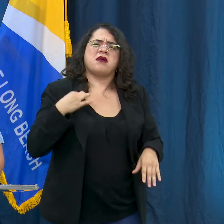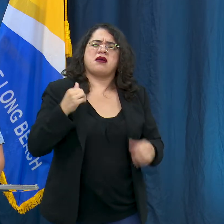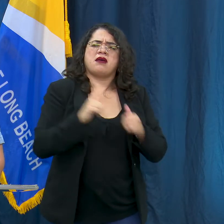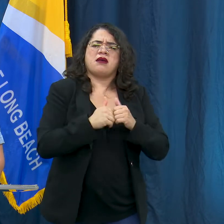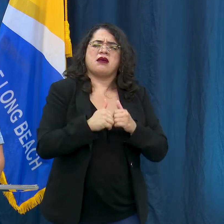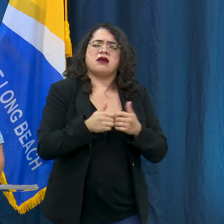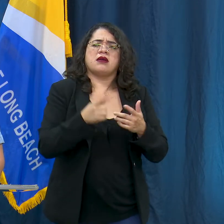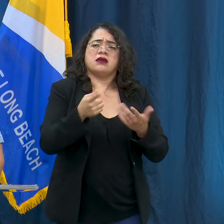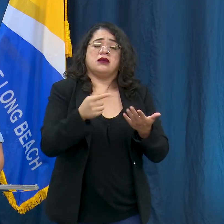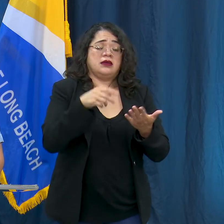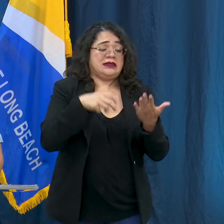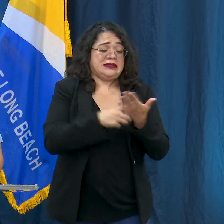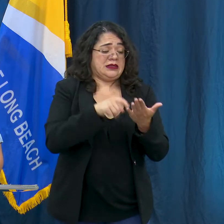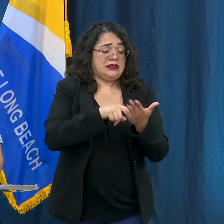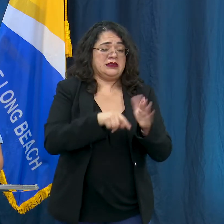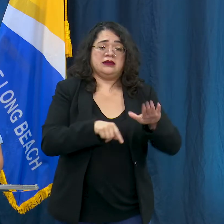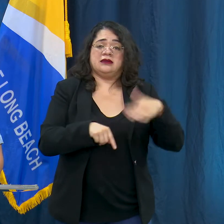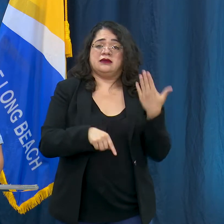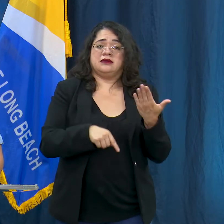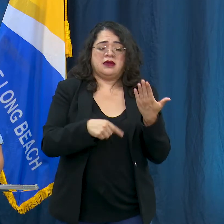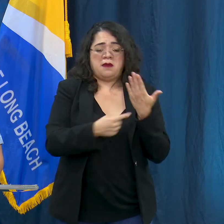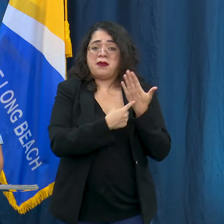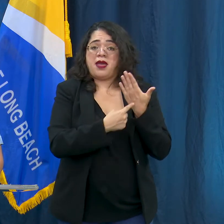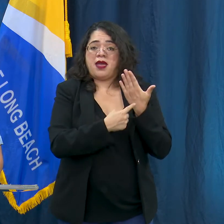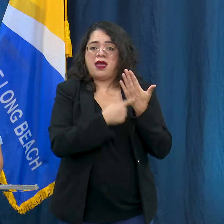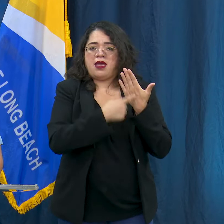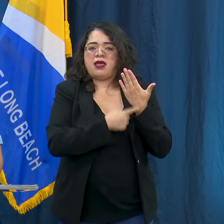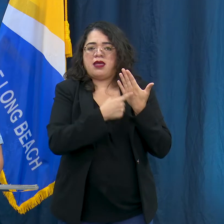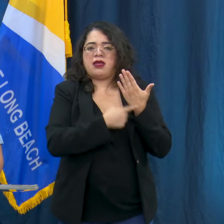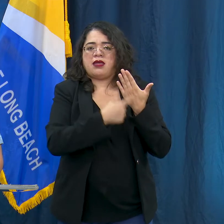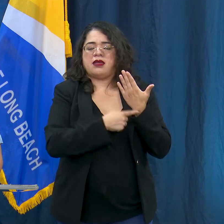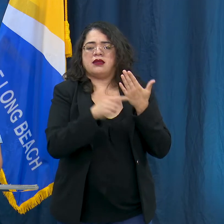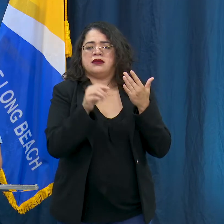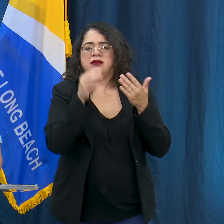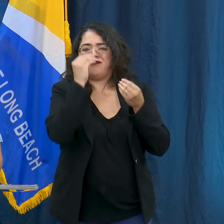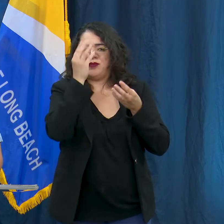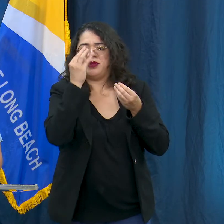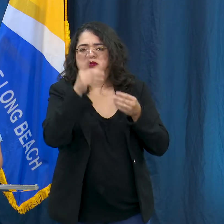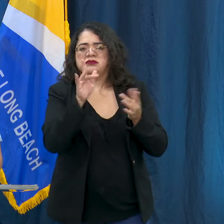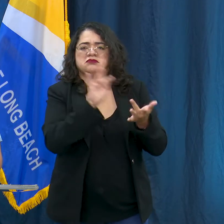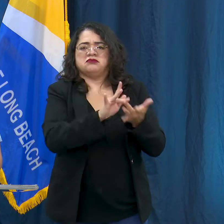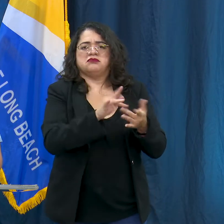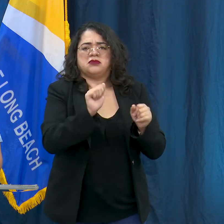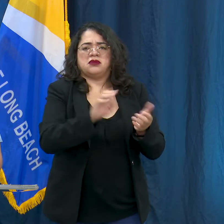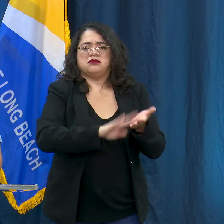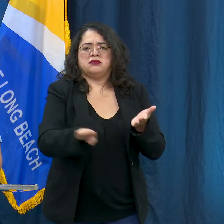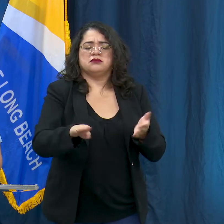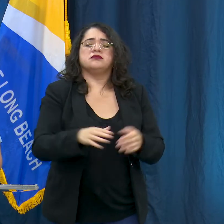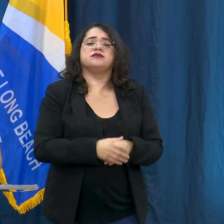today hon la nota que c'est de Haan en sus automóviles los negocios additionals